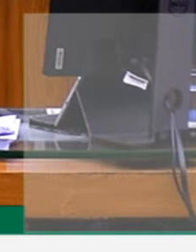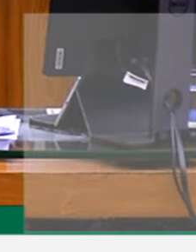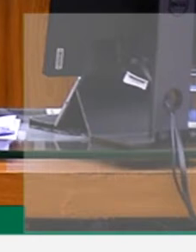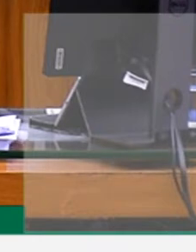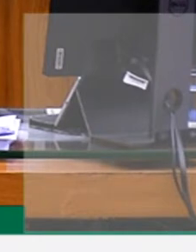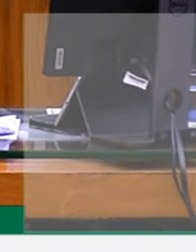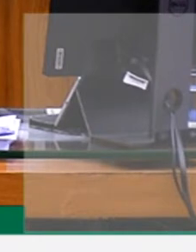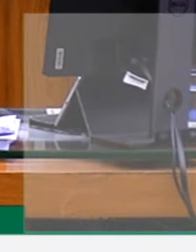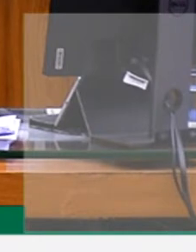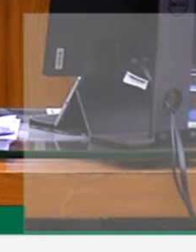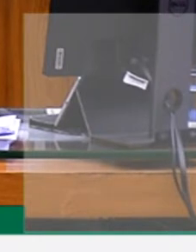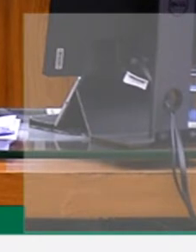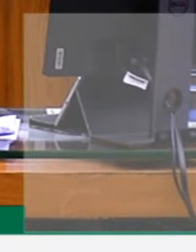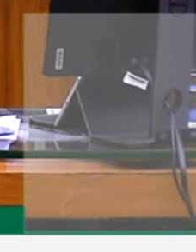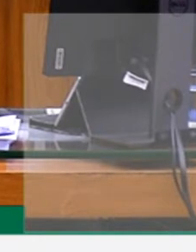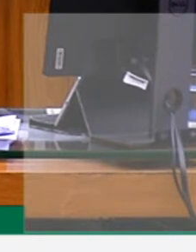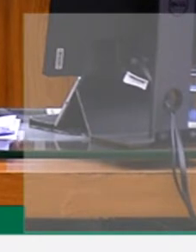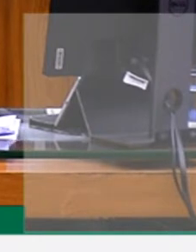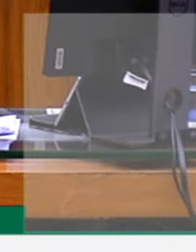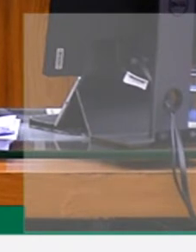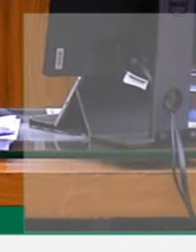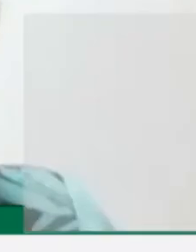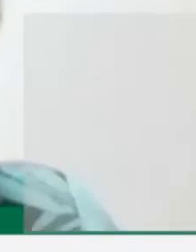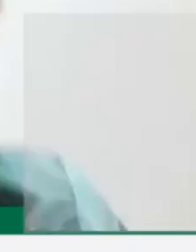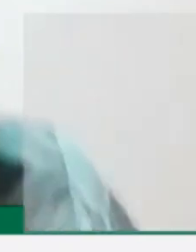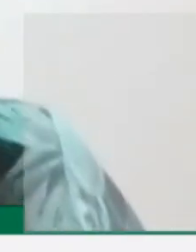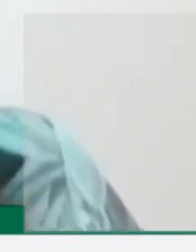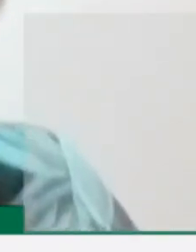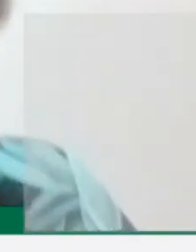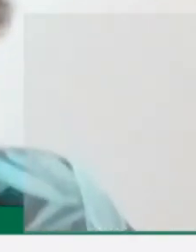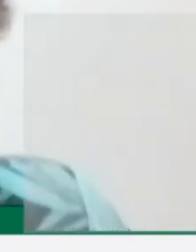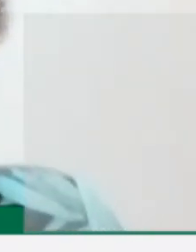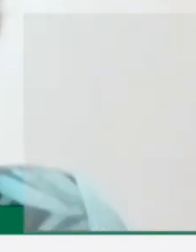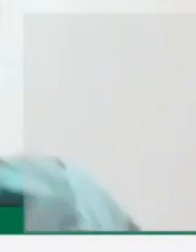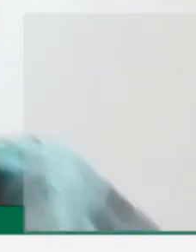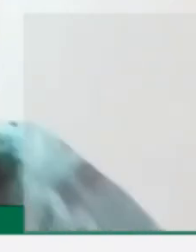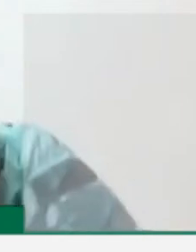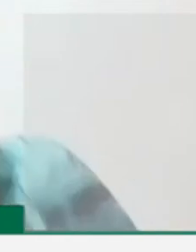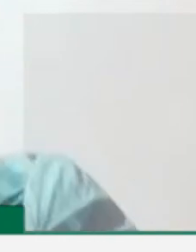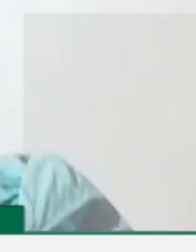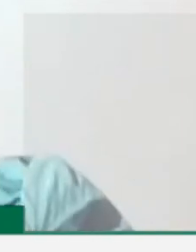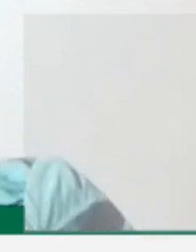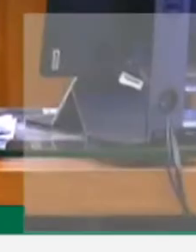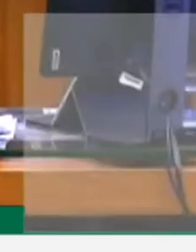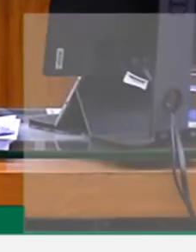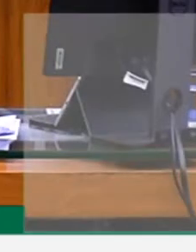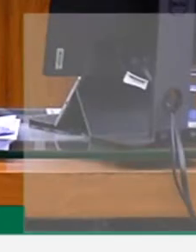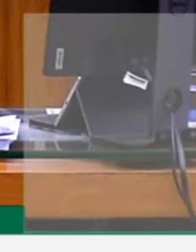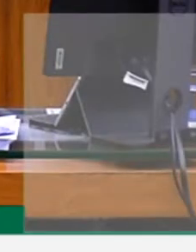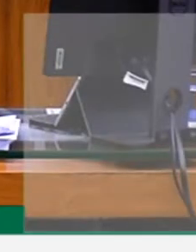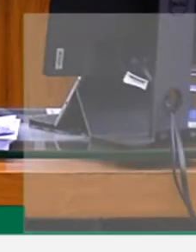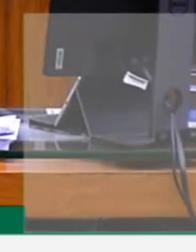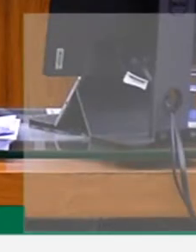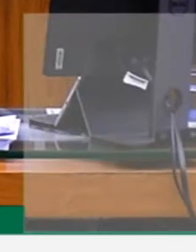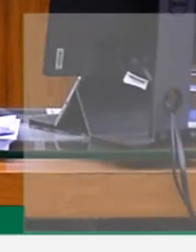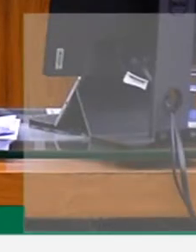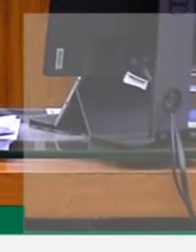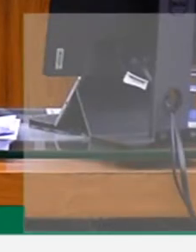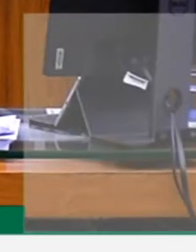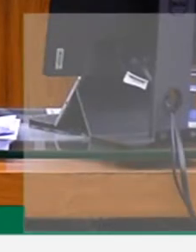LÍDER DO XIUD EU OUÇO V.EXA., TUDO BEM DEPUTADA ERIKA? -- [DEPUTADA]: MUITO OBRIGADA. -- [PRESIDENTE]: DEPUTADO MAX. -- [DEPUTADO]: SENHOR PRESIDENTE, AGORA EM ABRIL A ANEL APROVOU MAIS UM AUMENTO